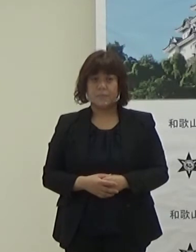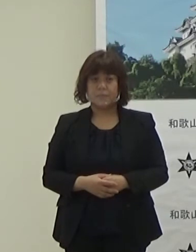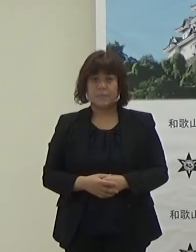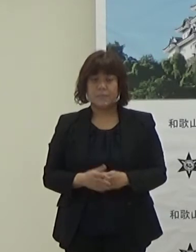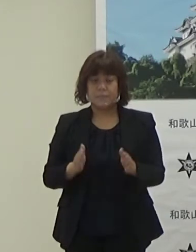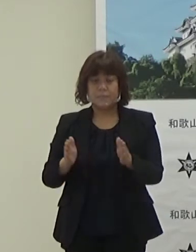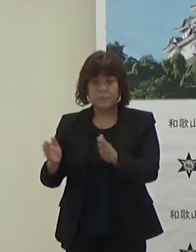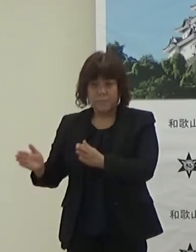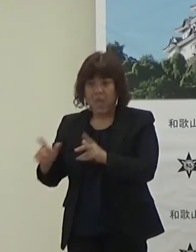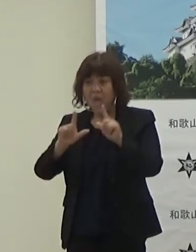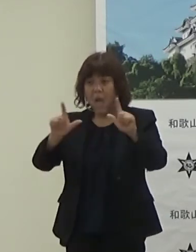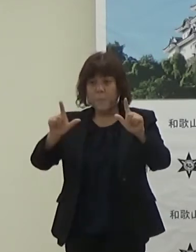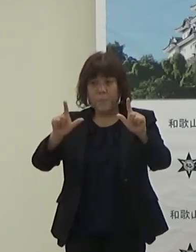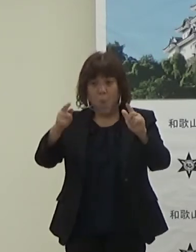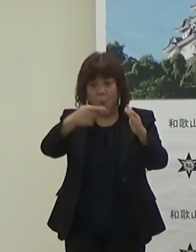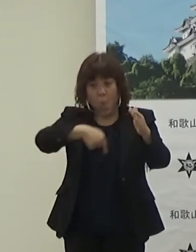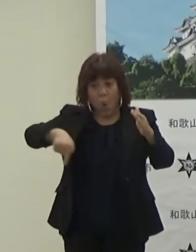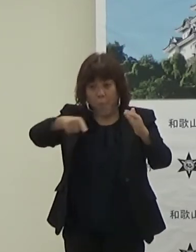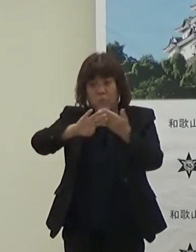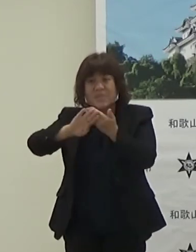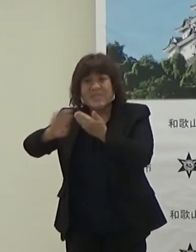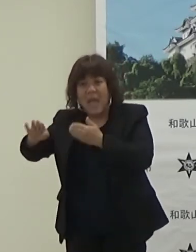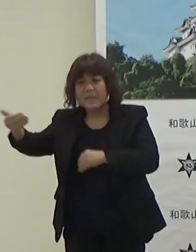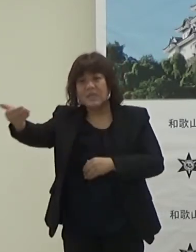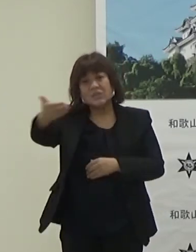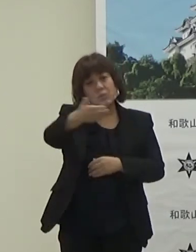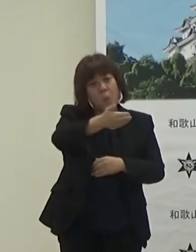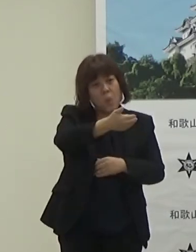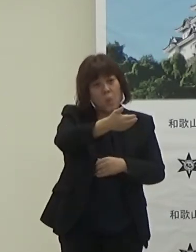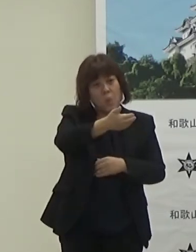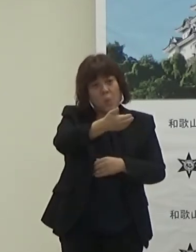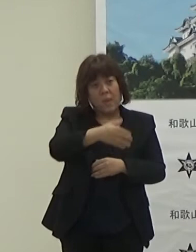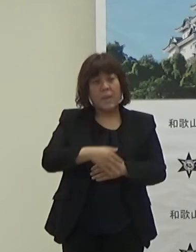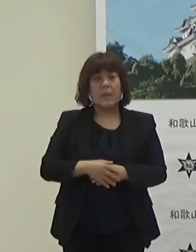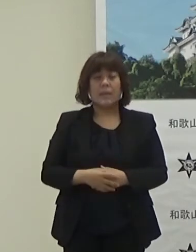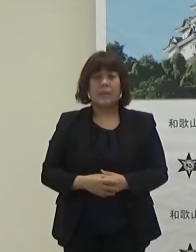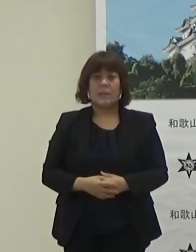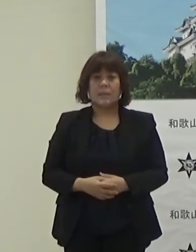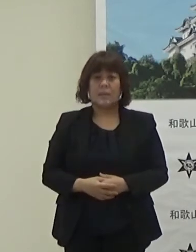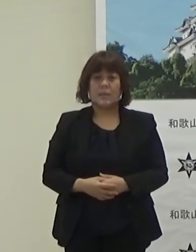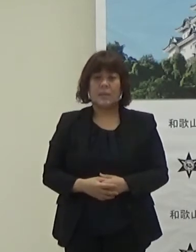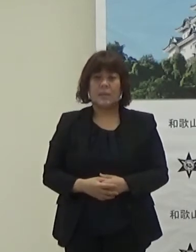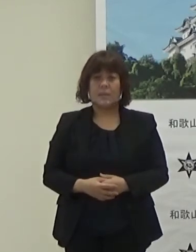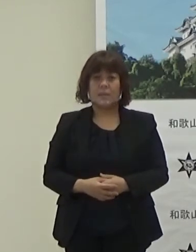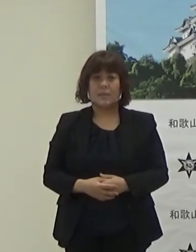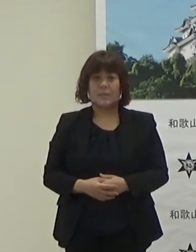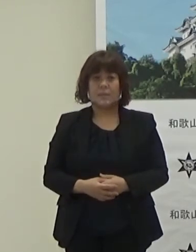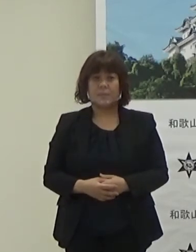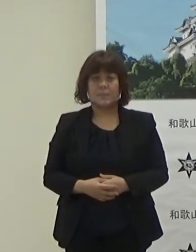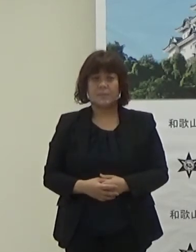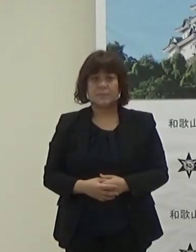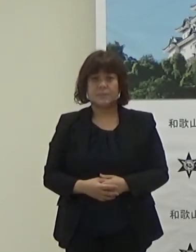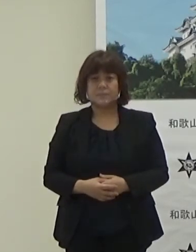それでは発表項目以外で何か質問はありませんか